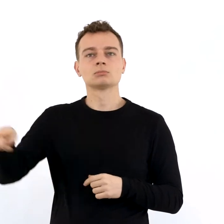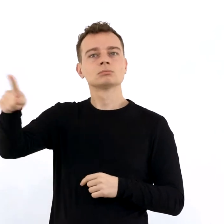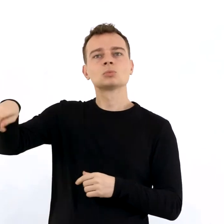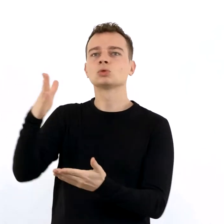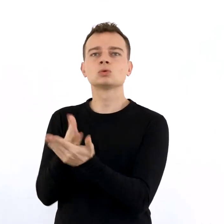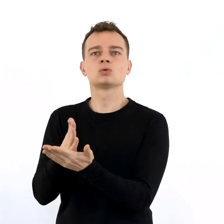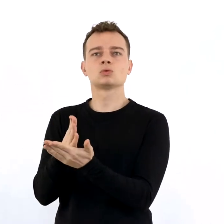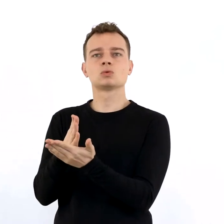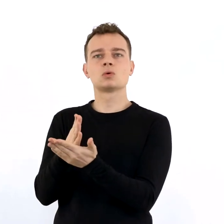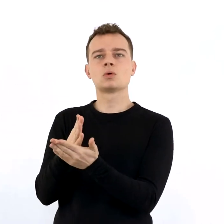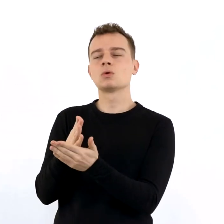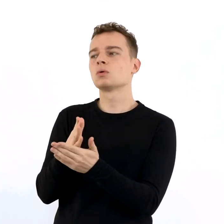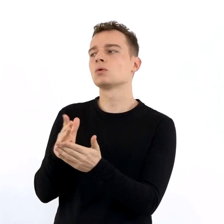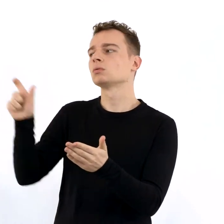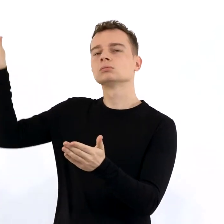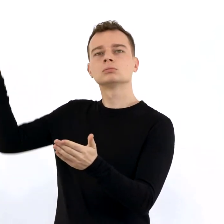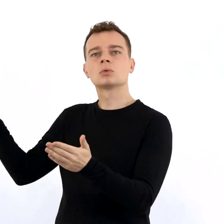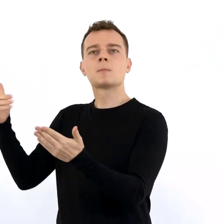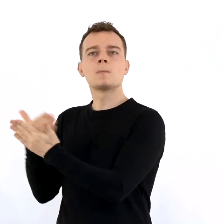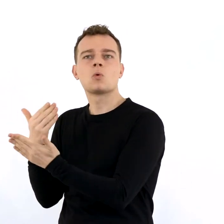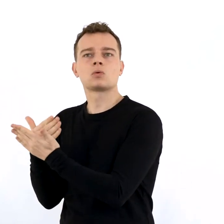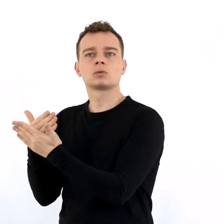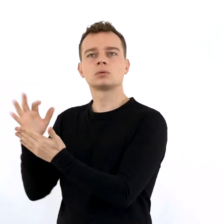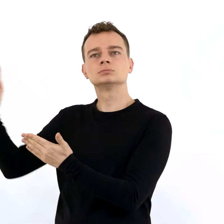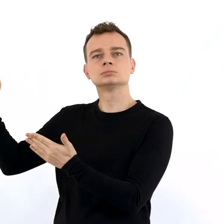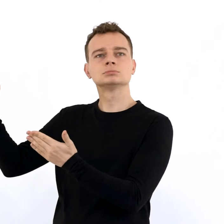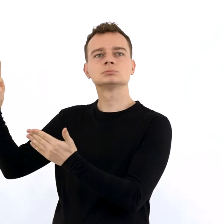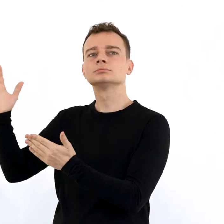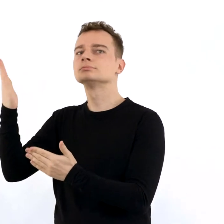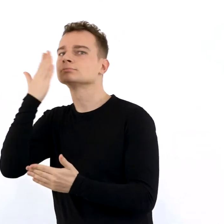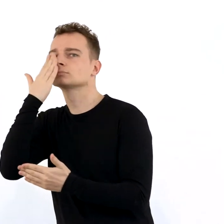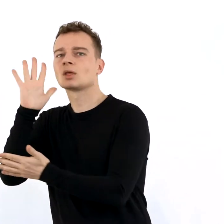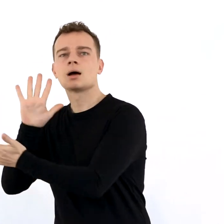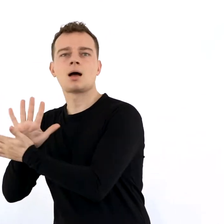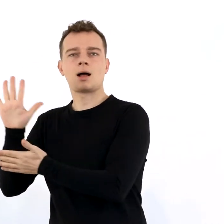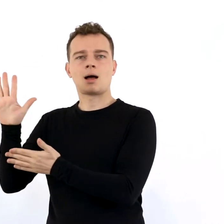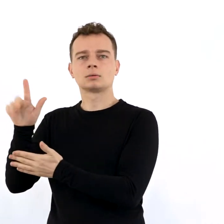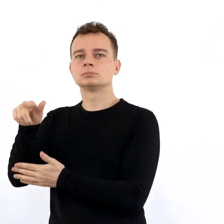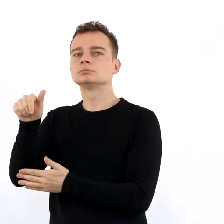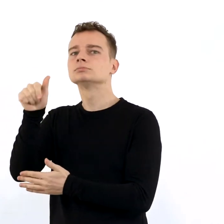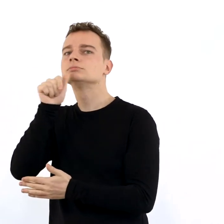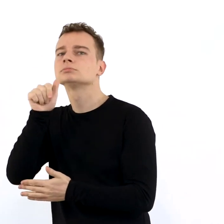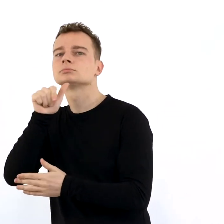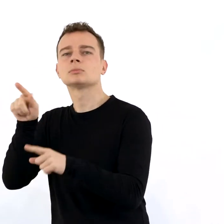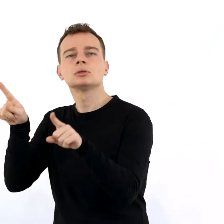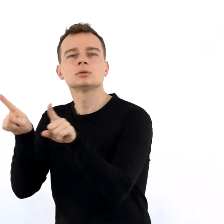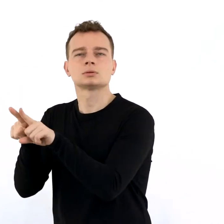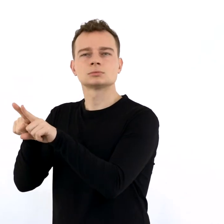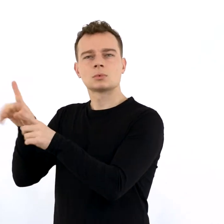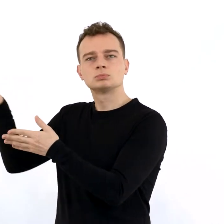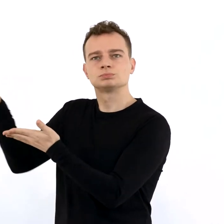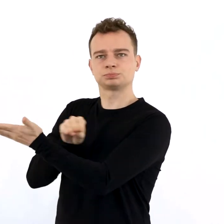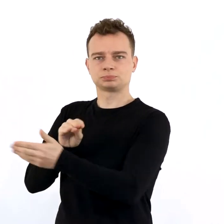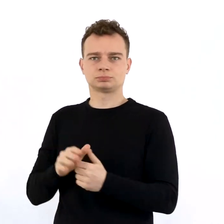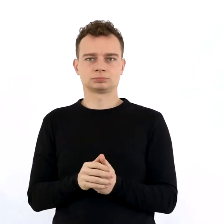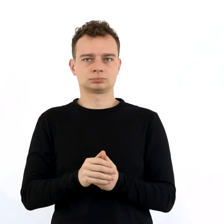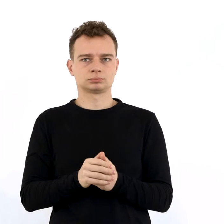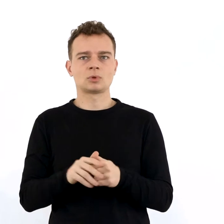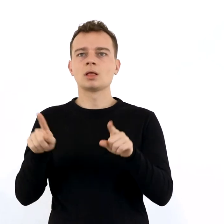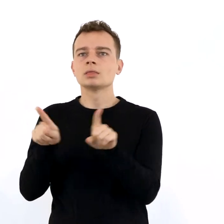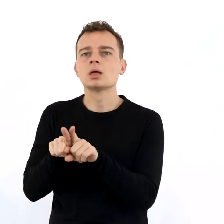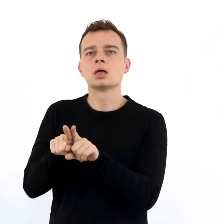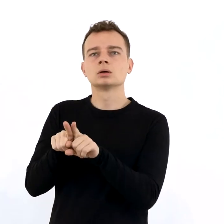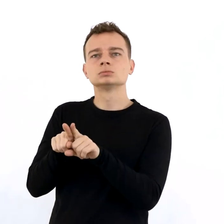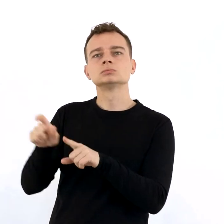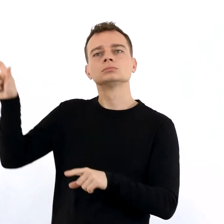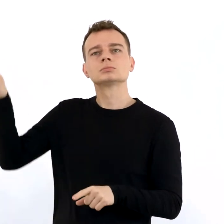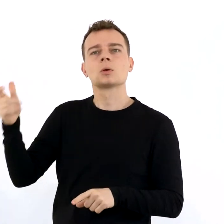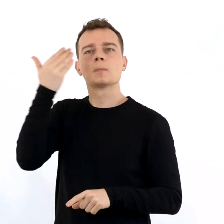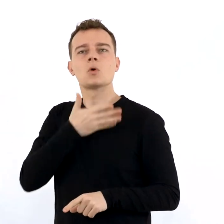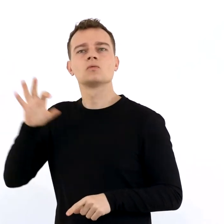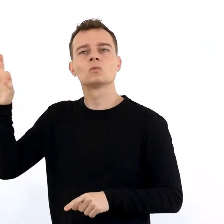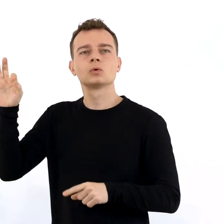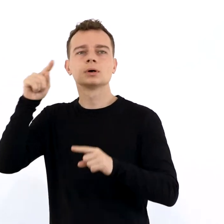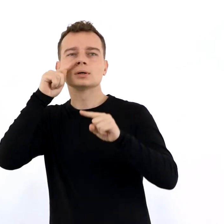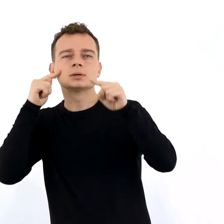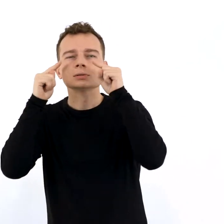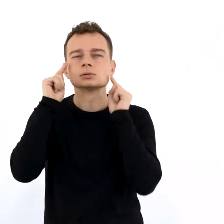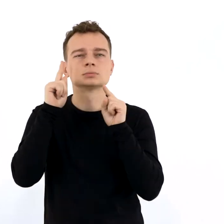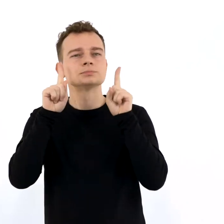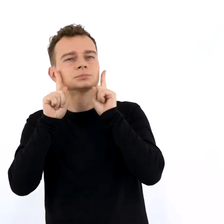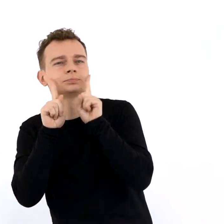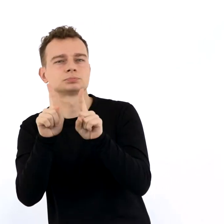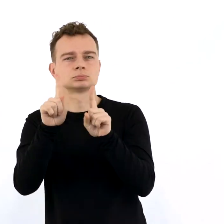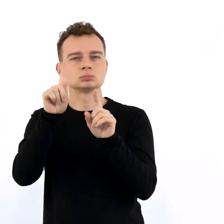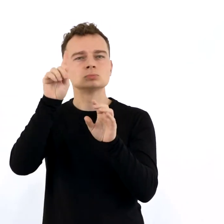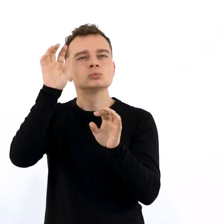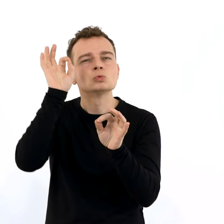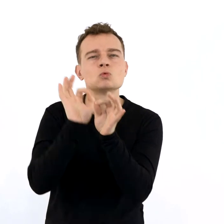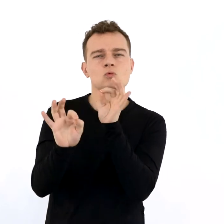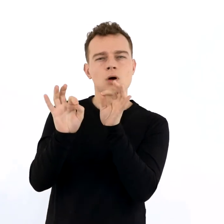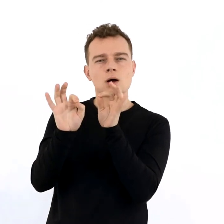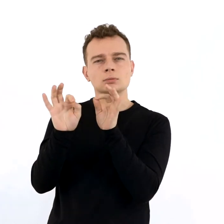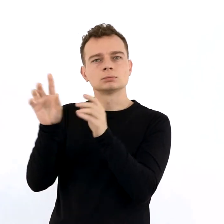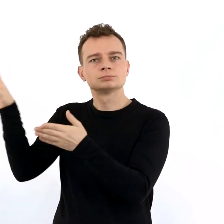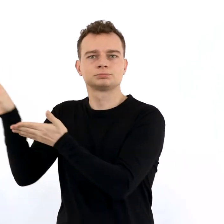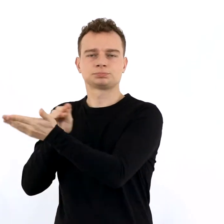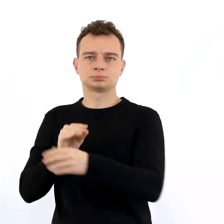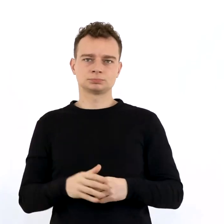jedynie próbowali oddać jego cechy charakterystyczne i wiernie odtworzyć rysy osoby portretowanej.